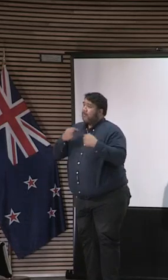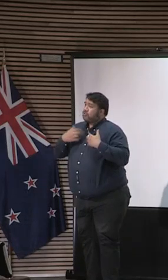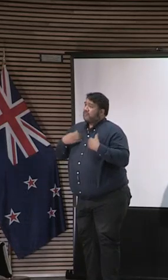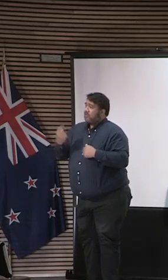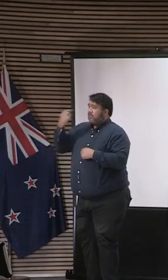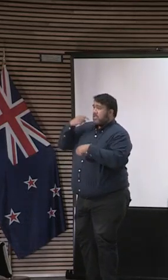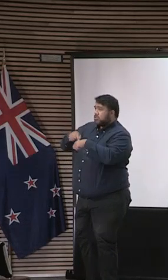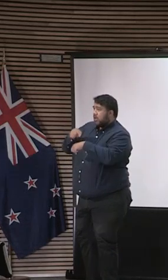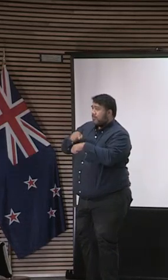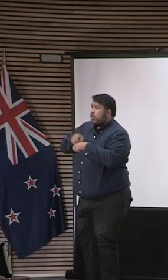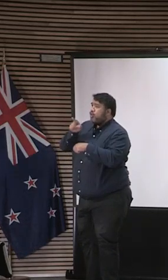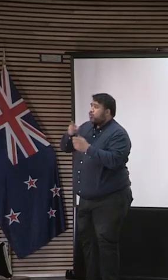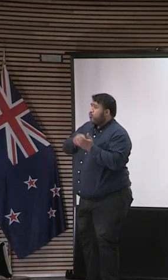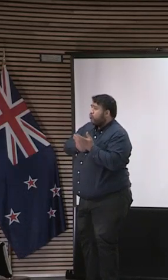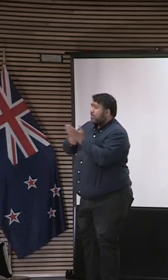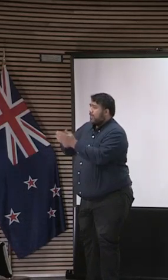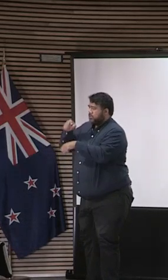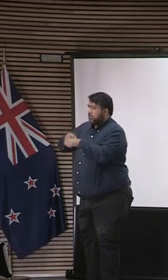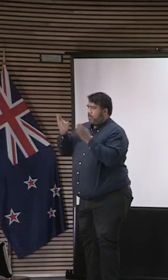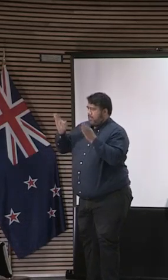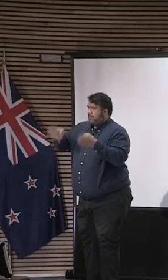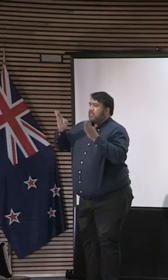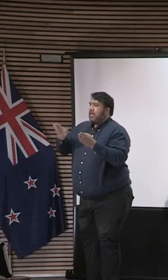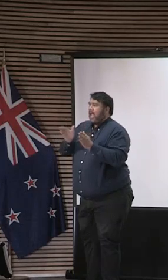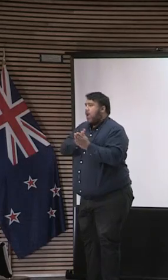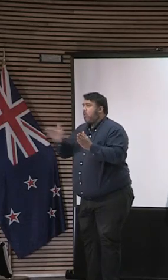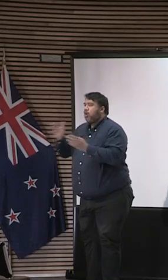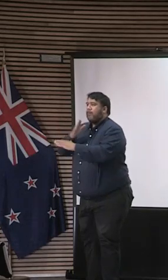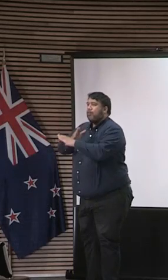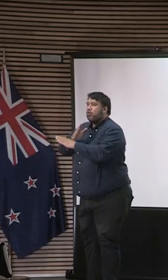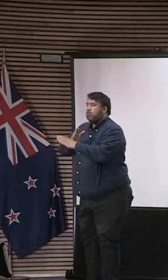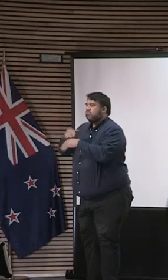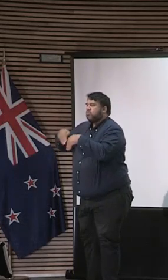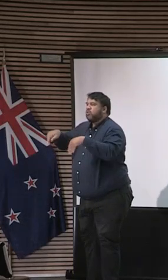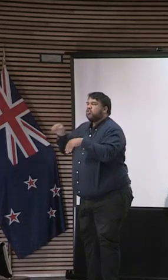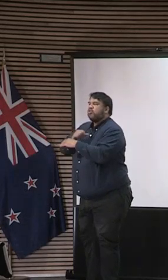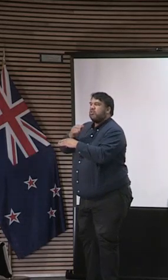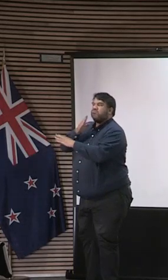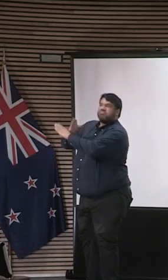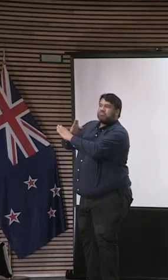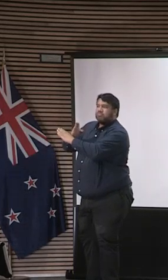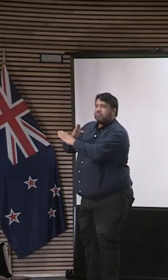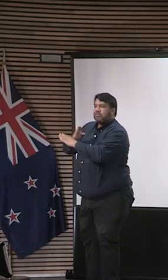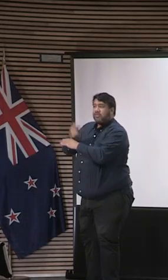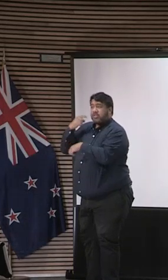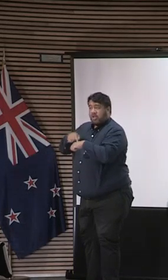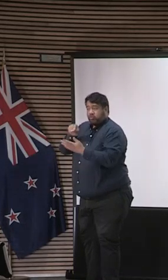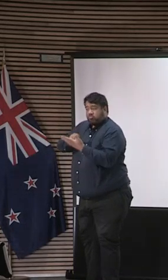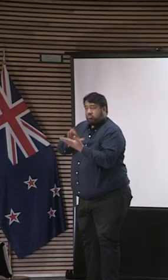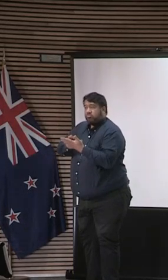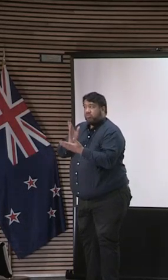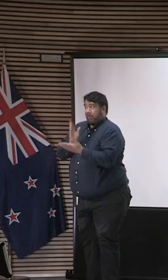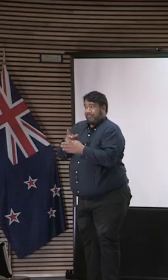... KAUPAPA: Kua tohutohutia e